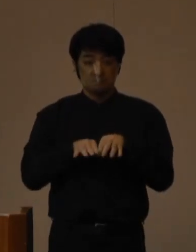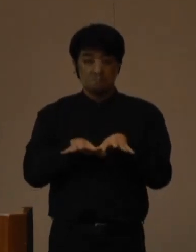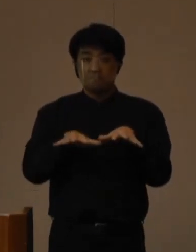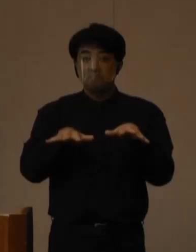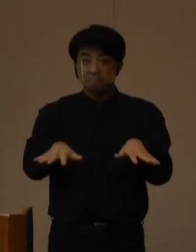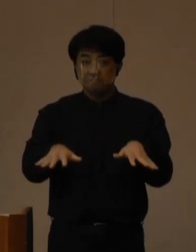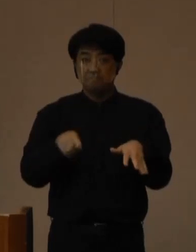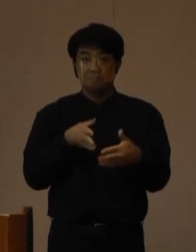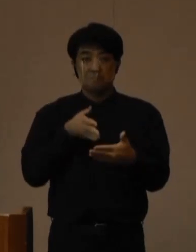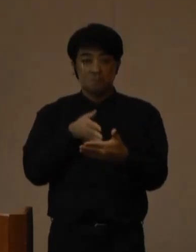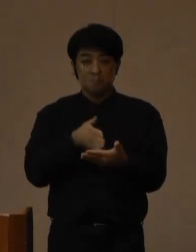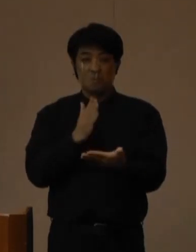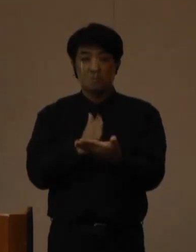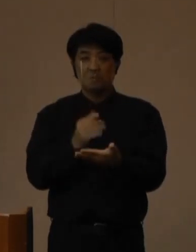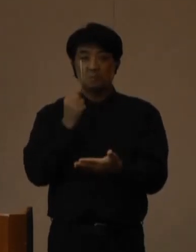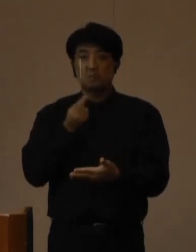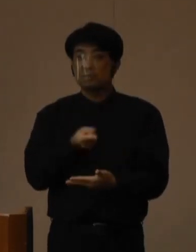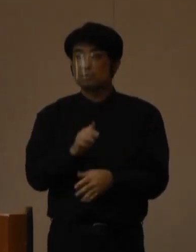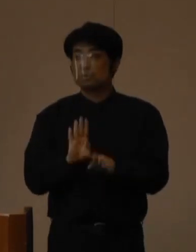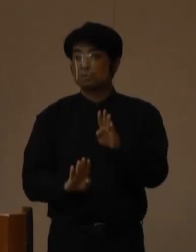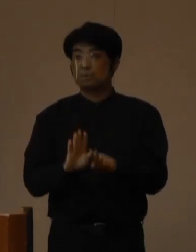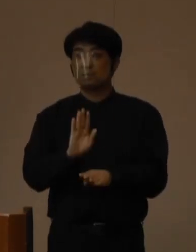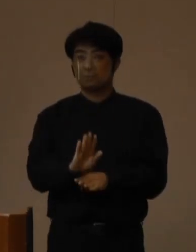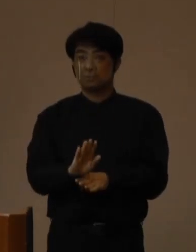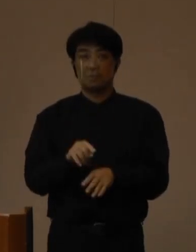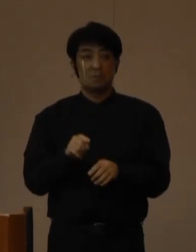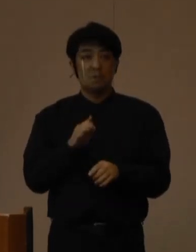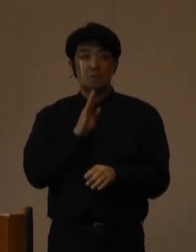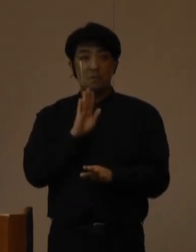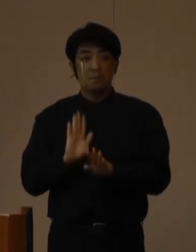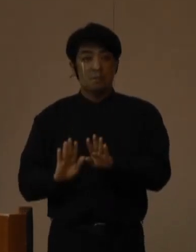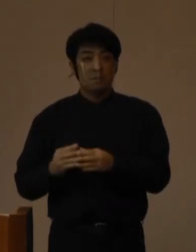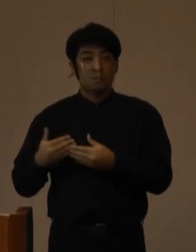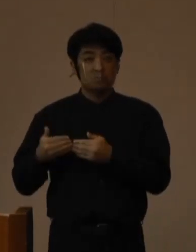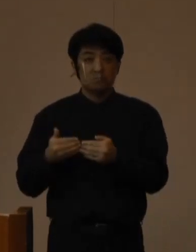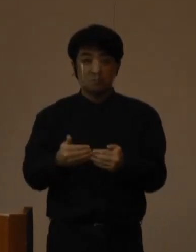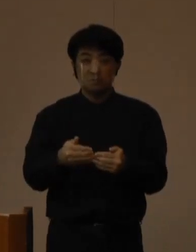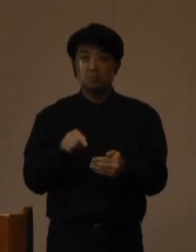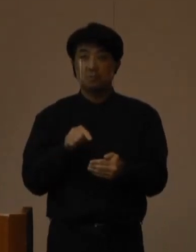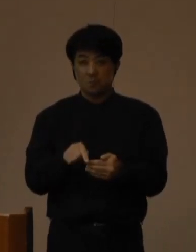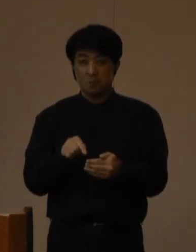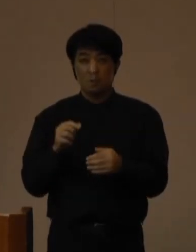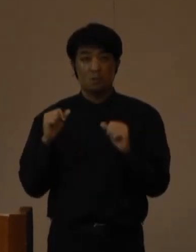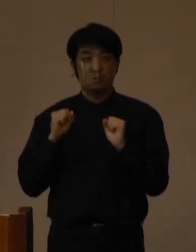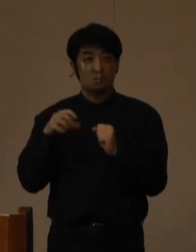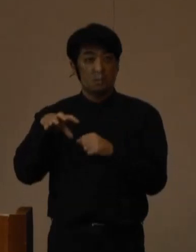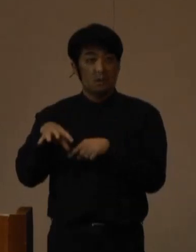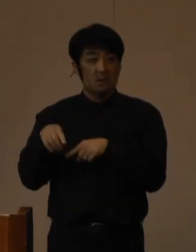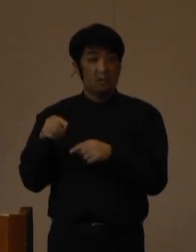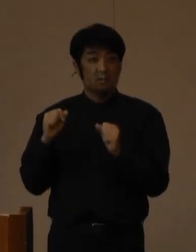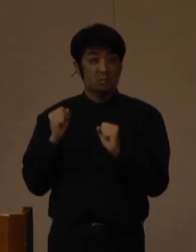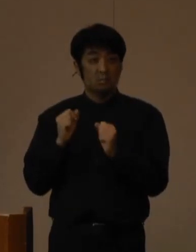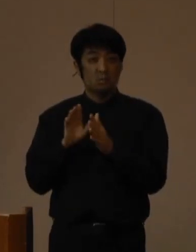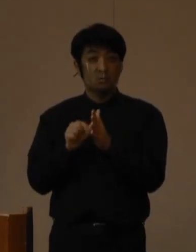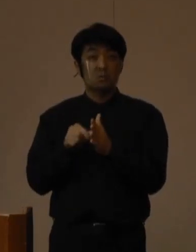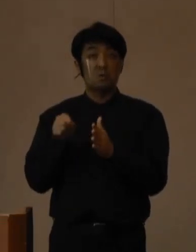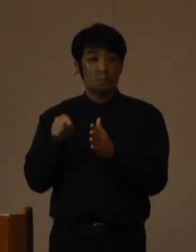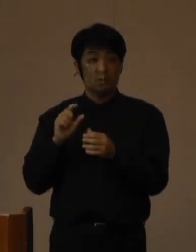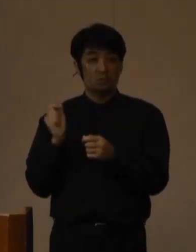このままな状況が続くと、冬場の救急患者の増加と相まって、